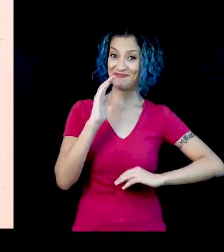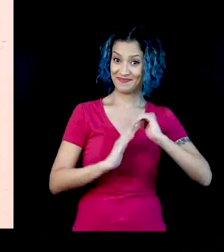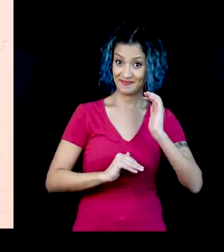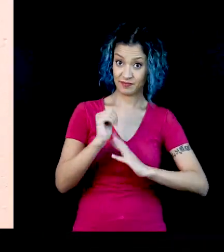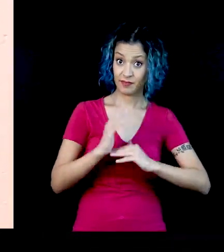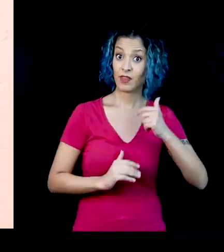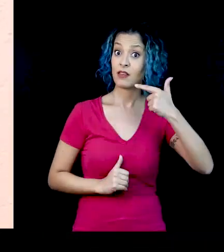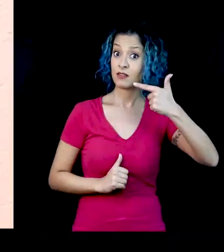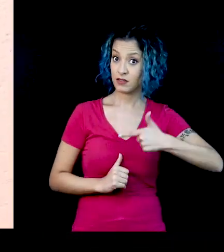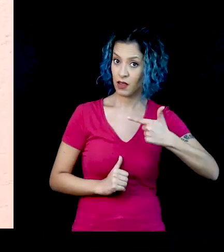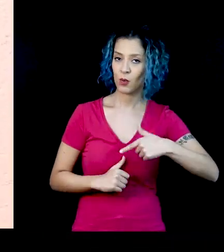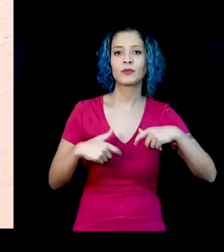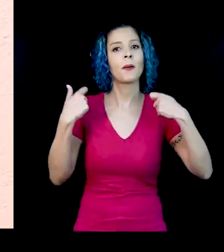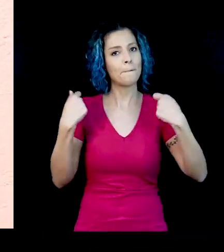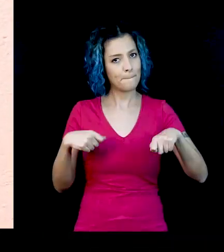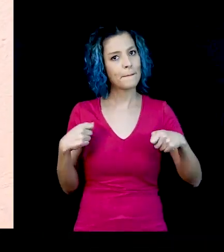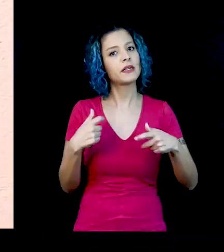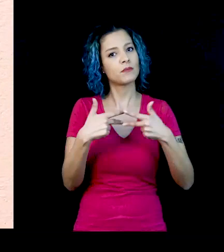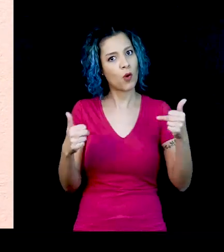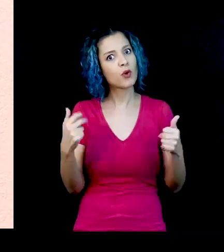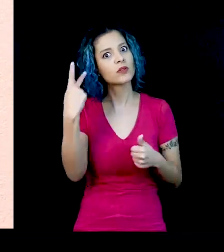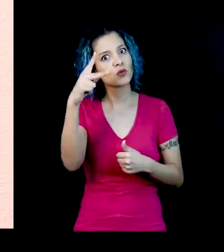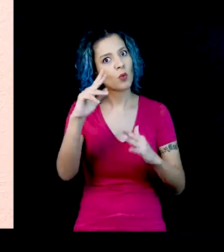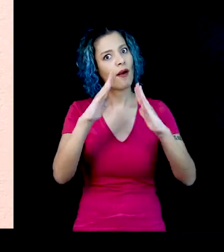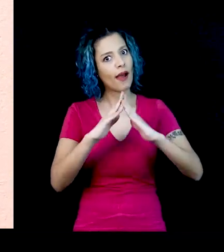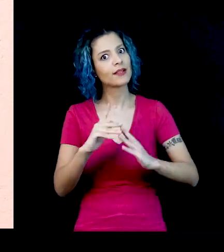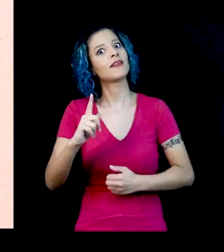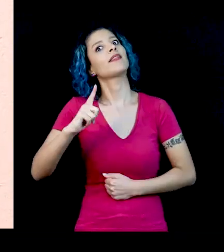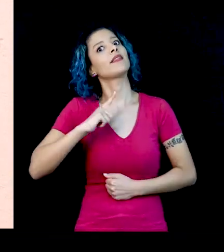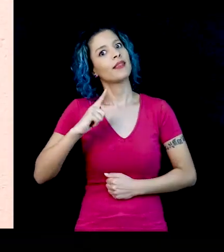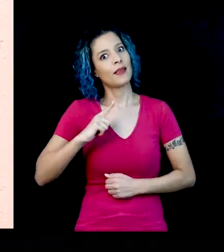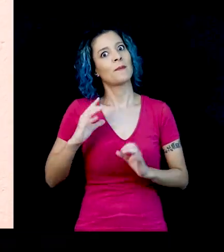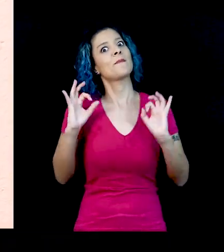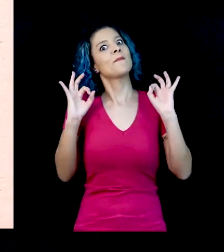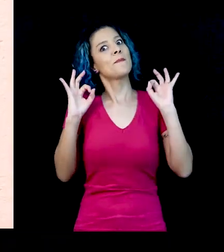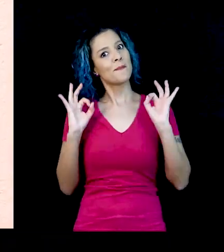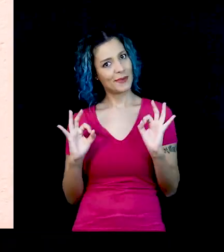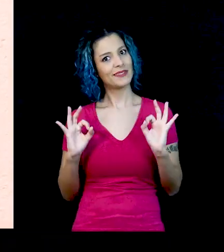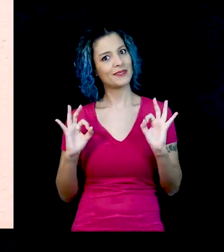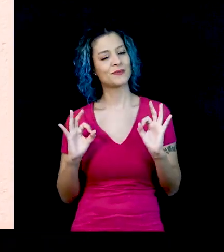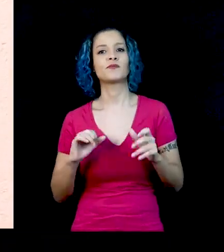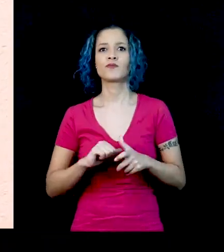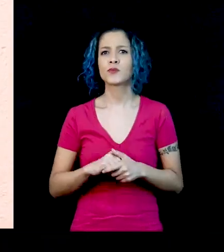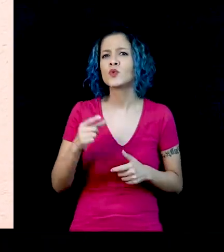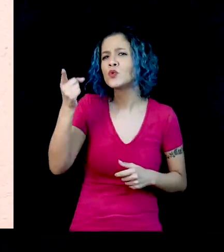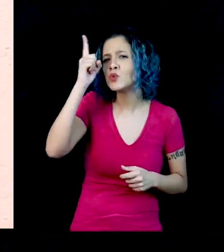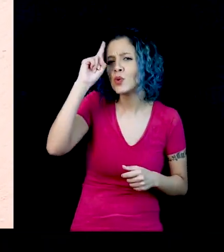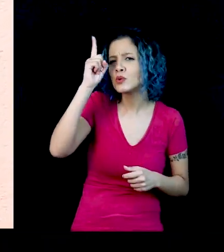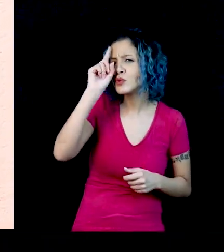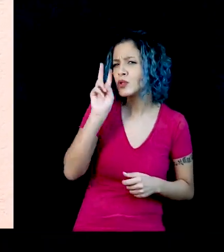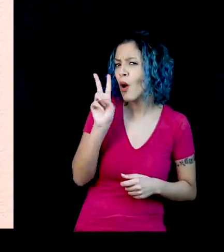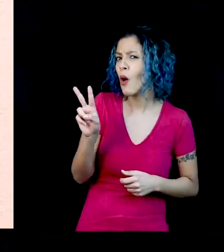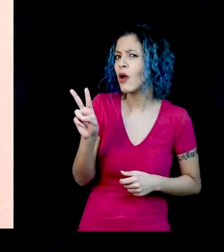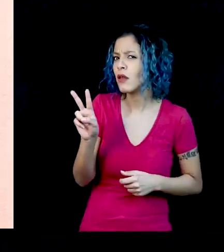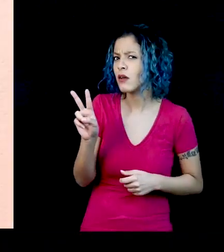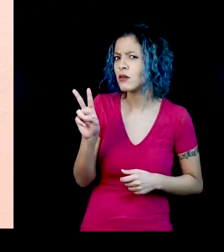você vai precisar de uma coisa que, com certeza, deve ter em sua casa. A gente olha para ele todos os dias...